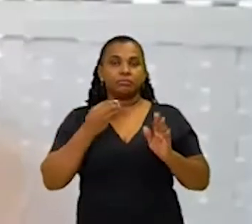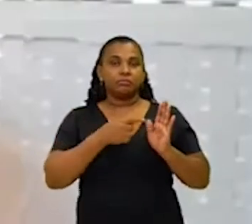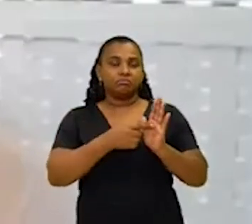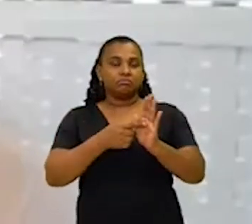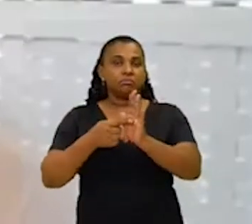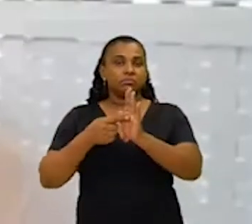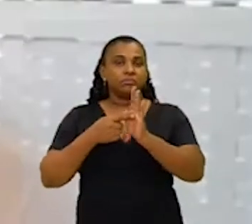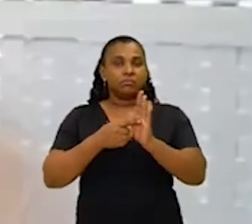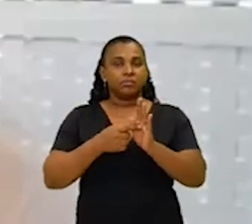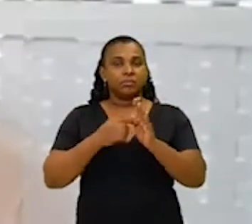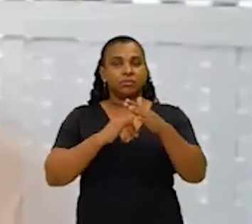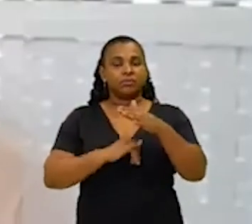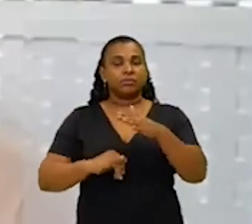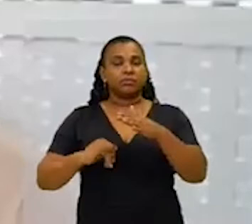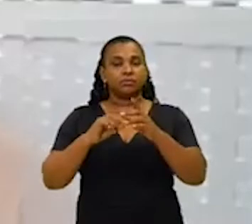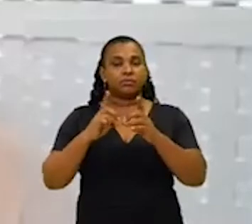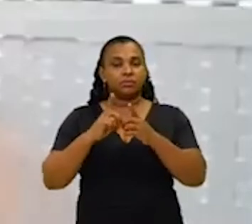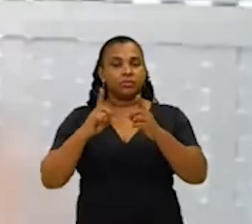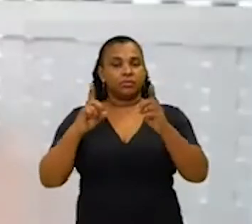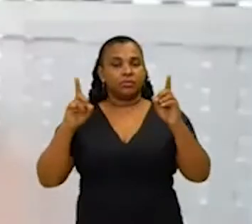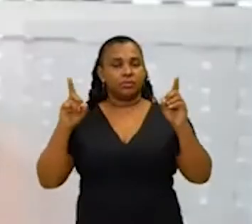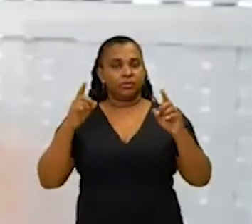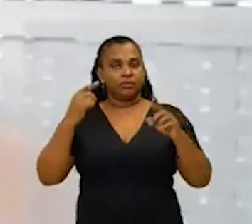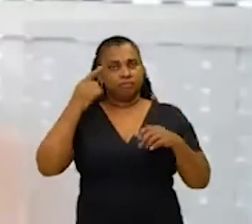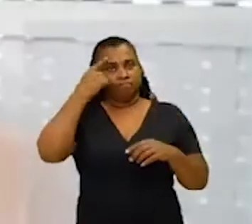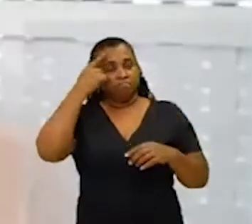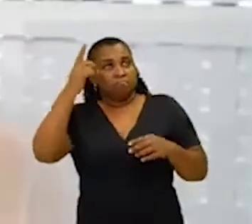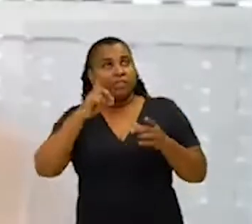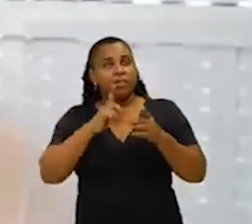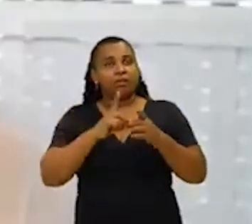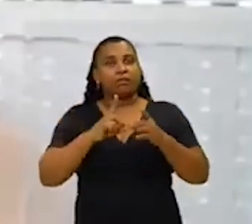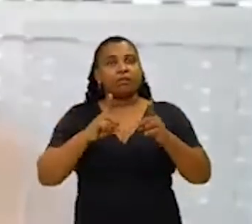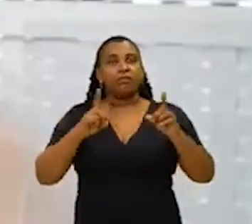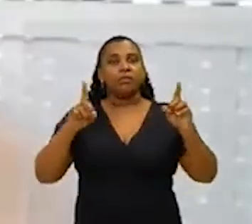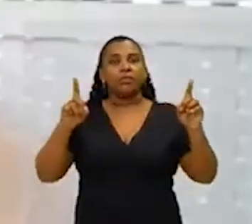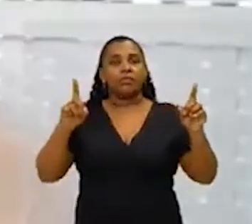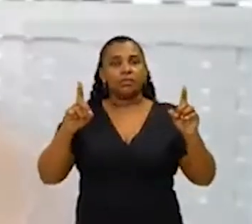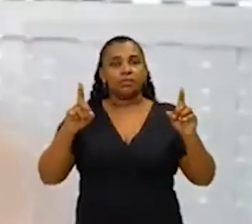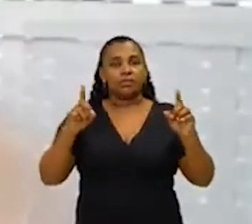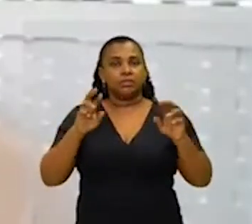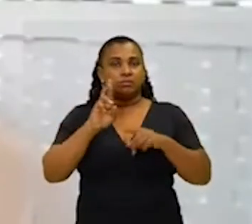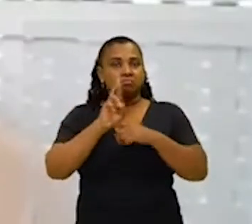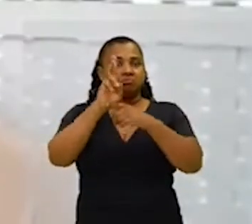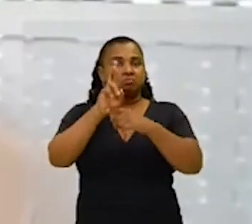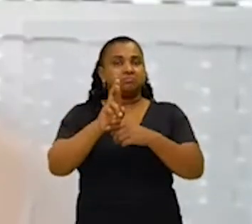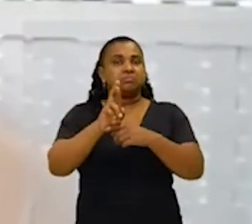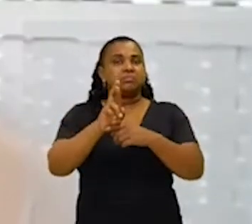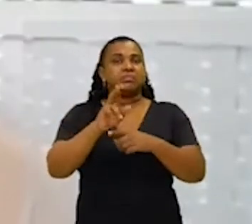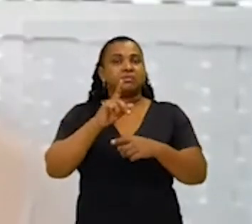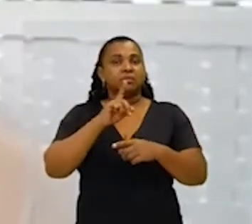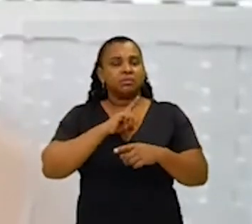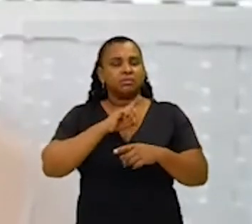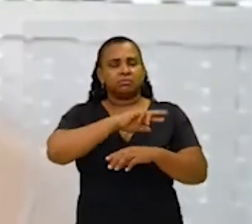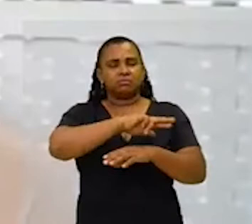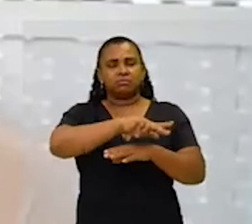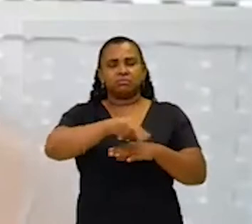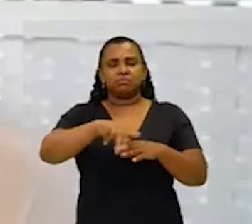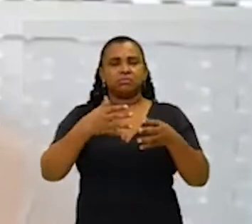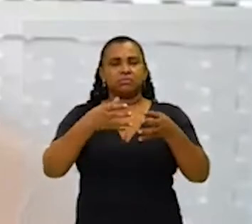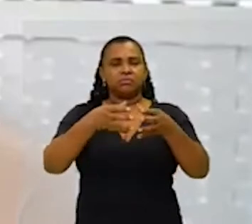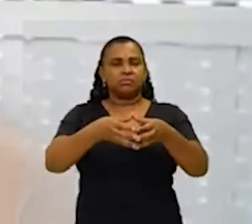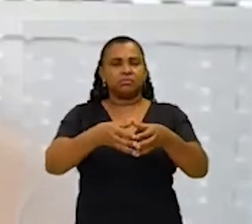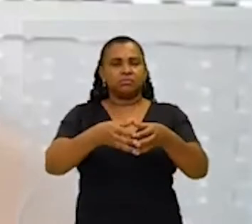democrática própria ideia de democracia a representativa tem vários meninos e mostrou uma